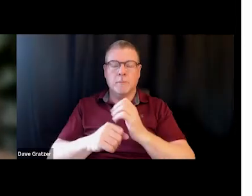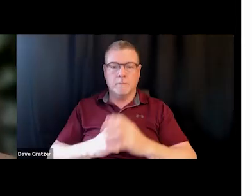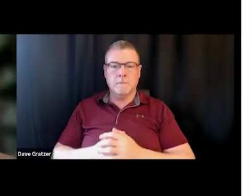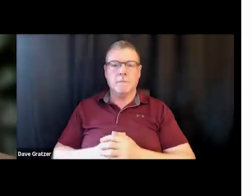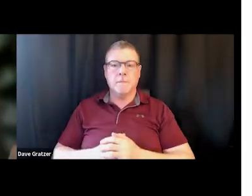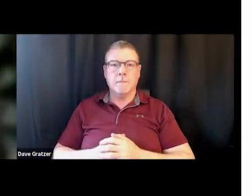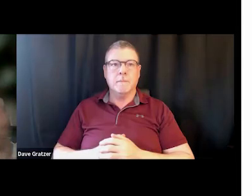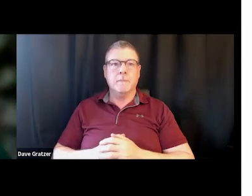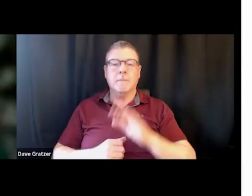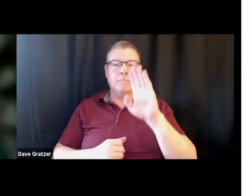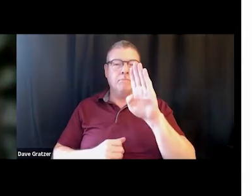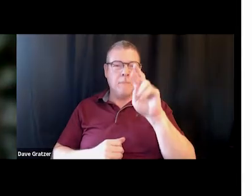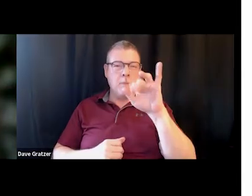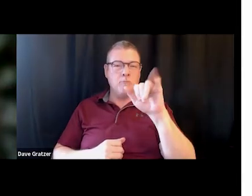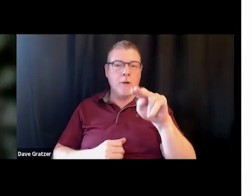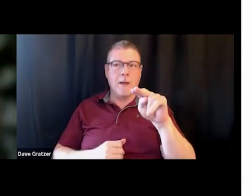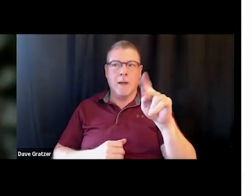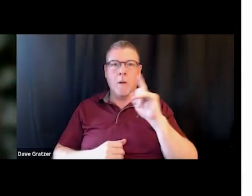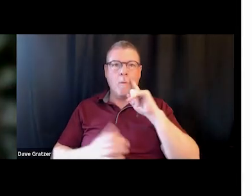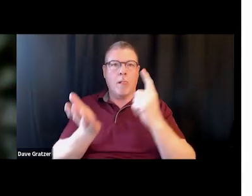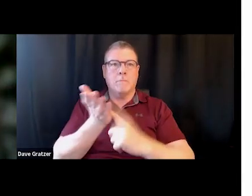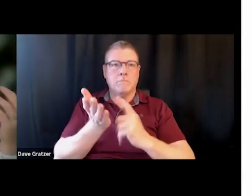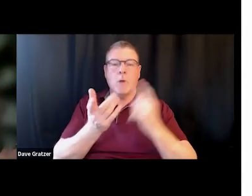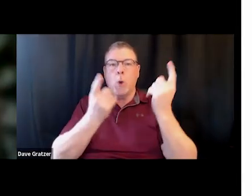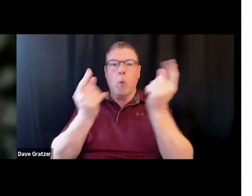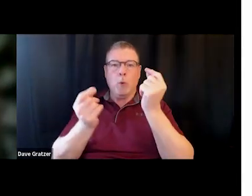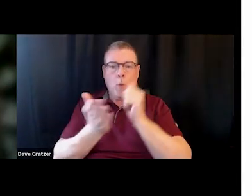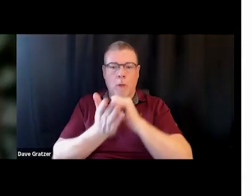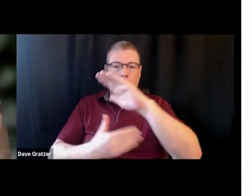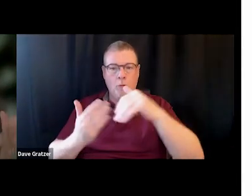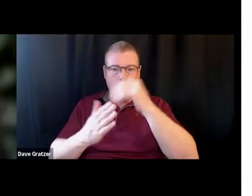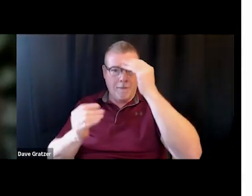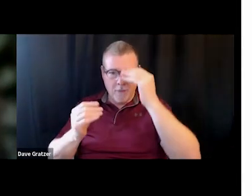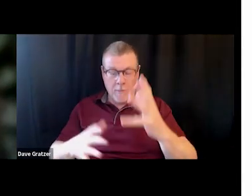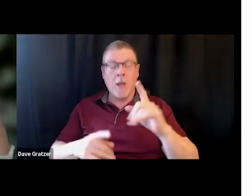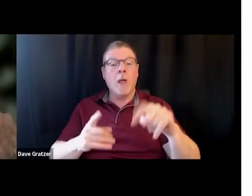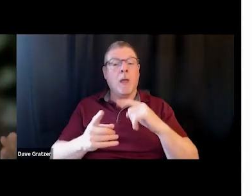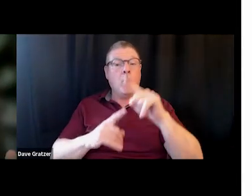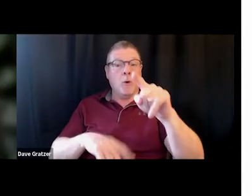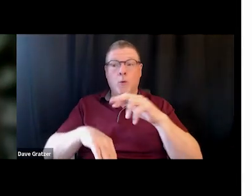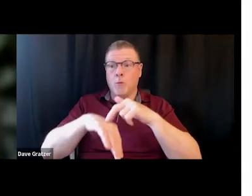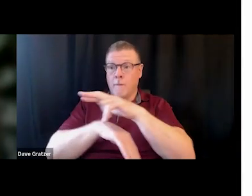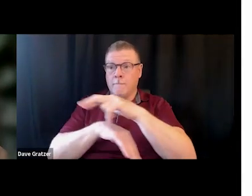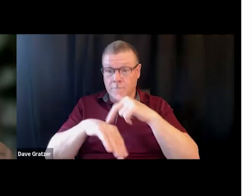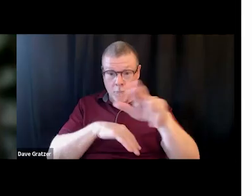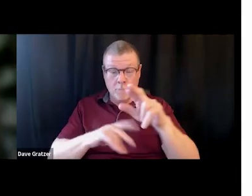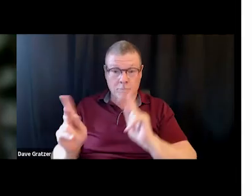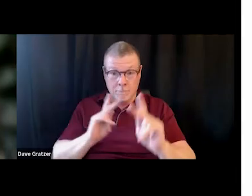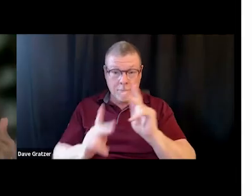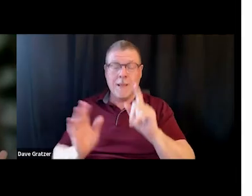Byron va a tomar el relevo por mí sobre qué hacer con todo esto. Una vez que refieran a las personas y sean evaluados o hayan identificado información a través de evaluaciones